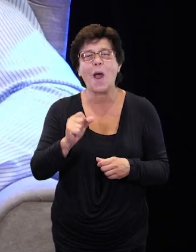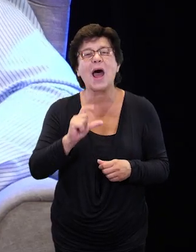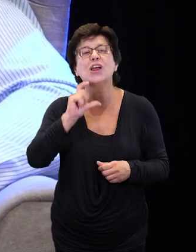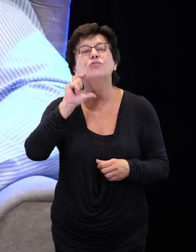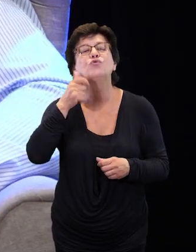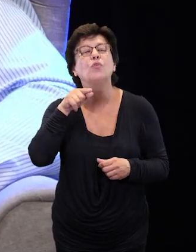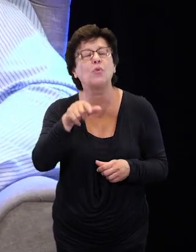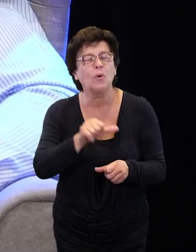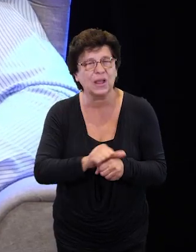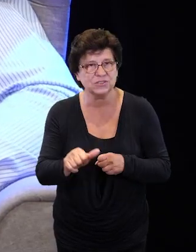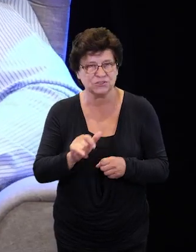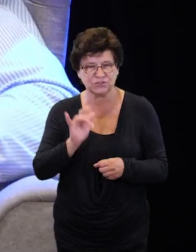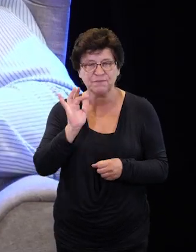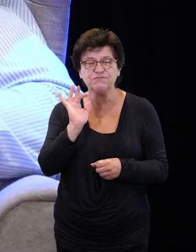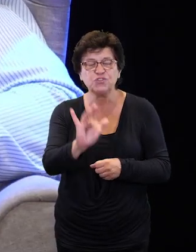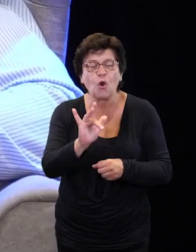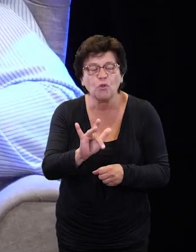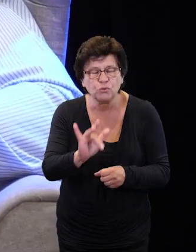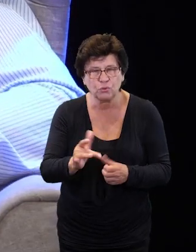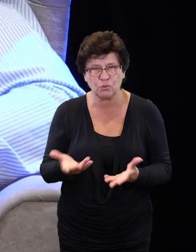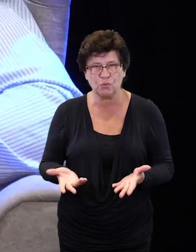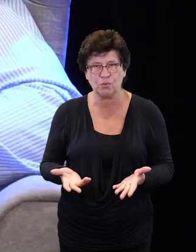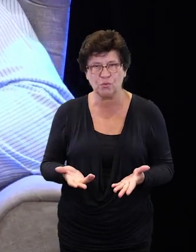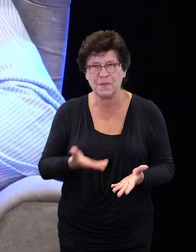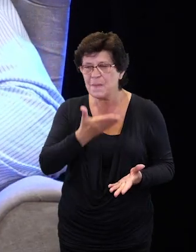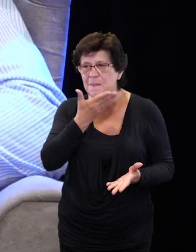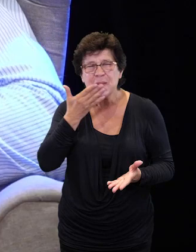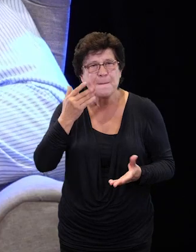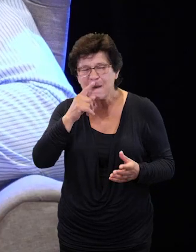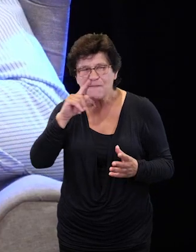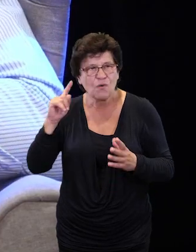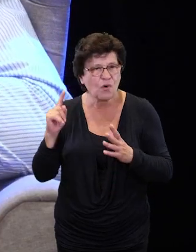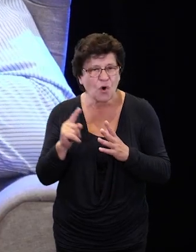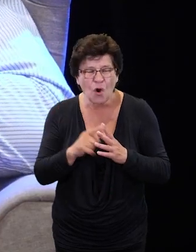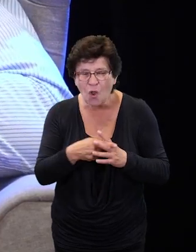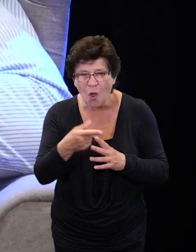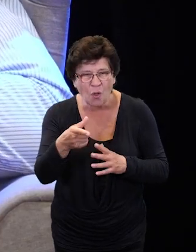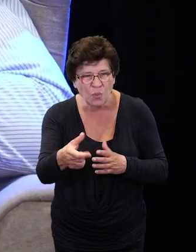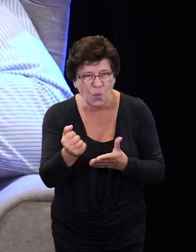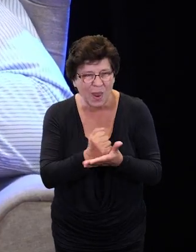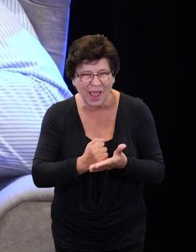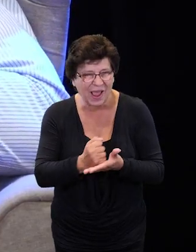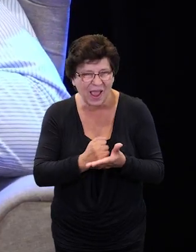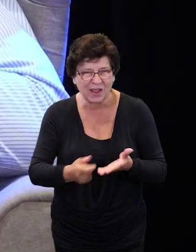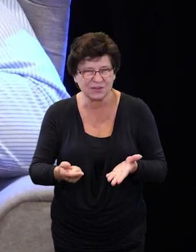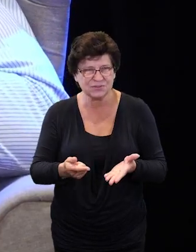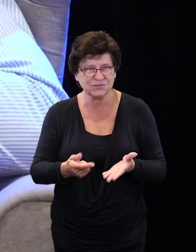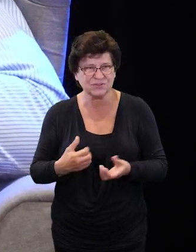co tu jest w środku. Nie mamy pełnego wglądu w skład tego leku, a pani to bierze właśnie, sprowadzone gdzieś z Brazylii,